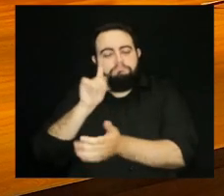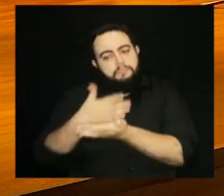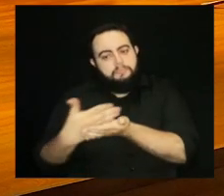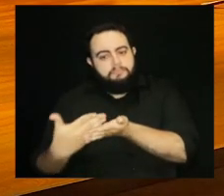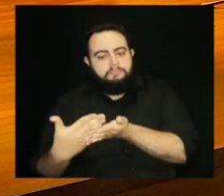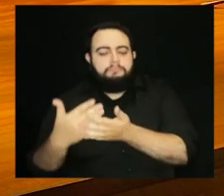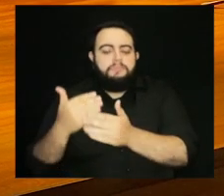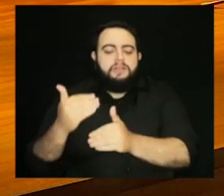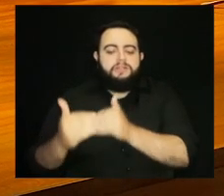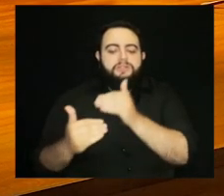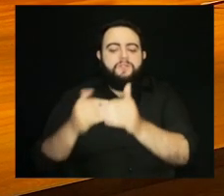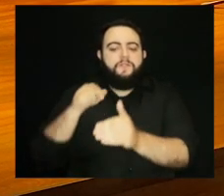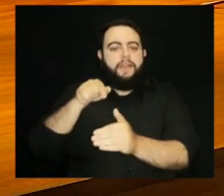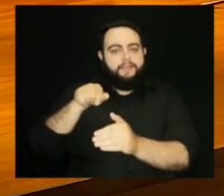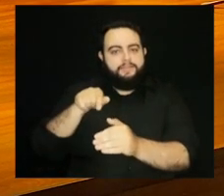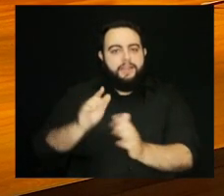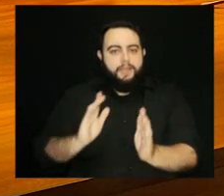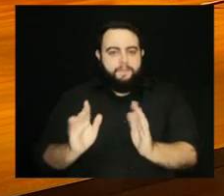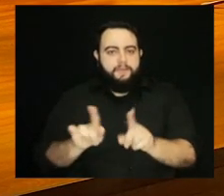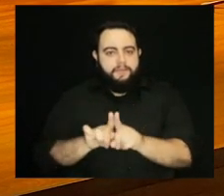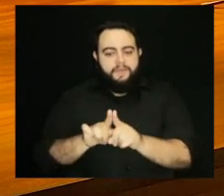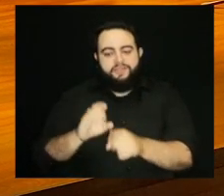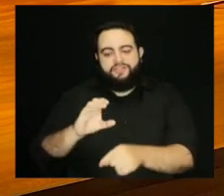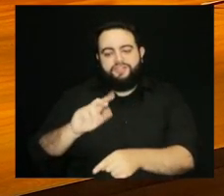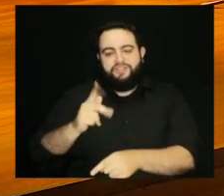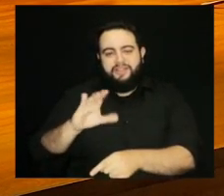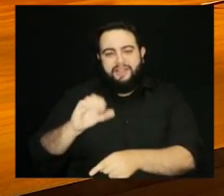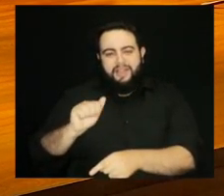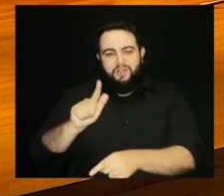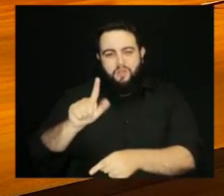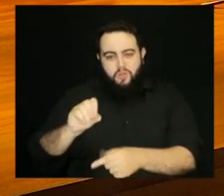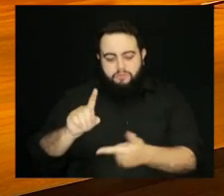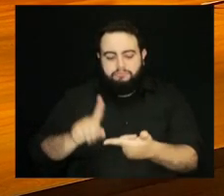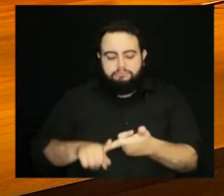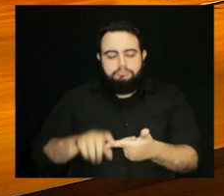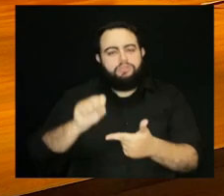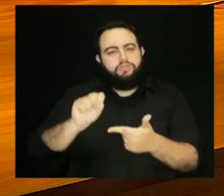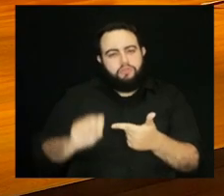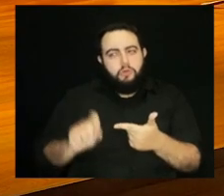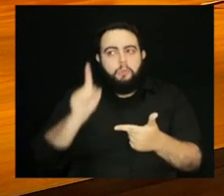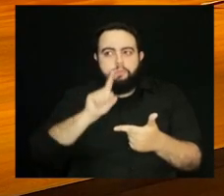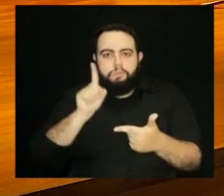por esse momento, também ali Chicago, o sul dos Estados Unidos, New Orleans como como coração